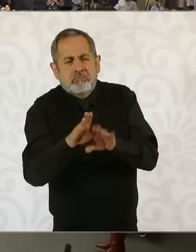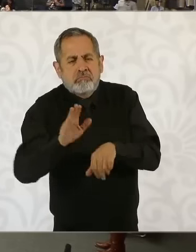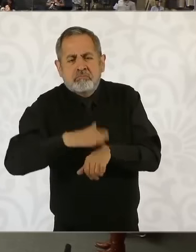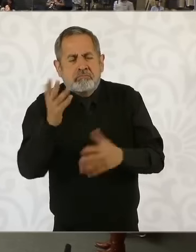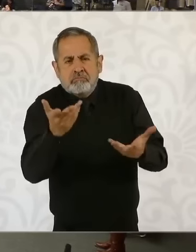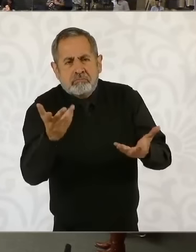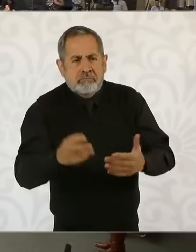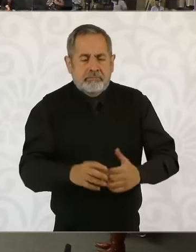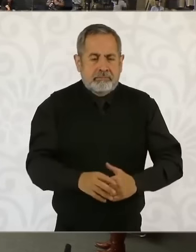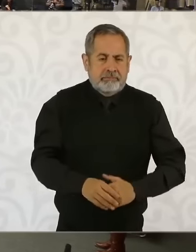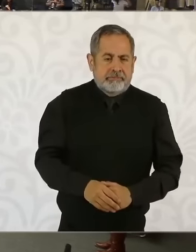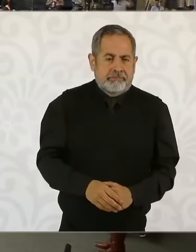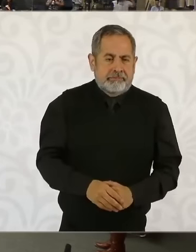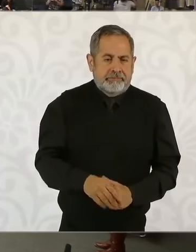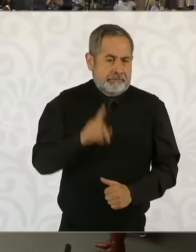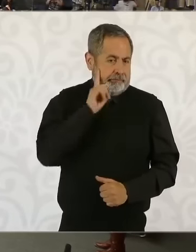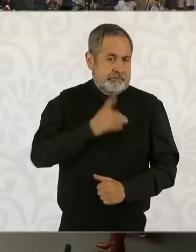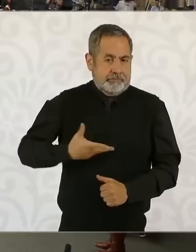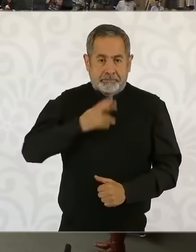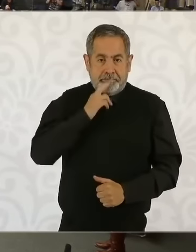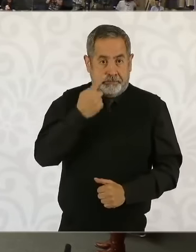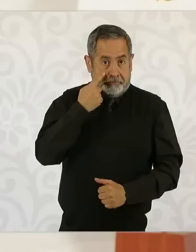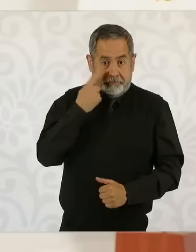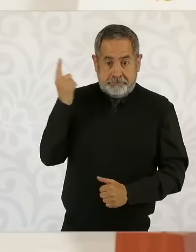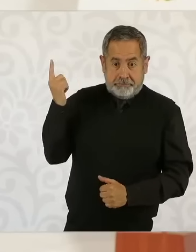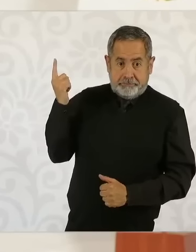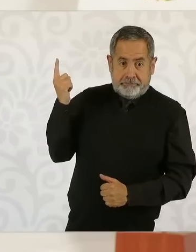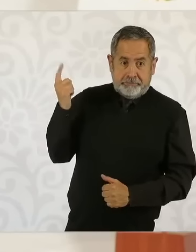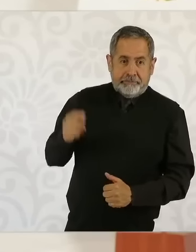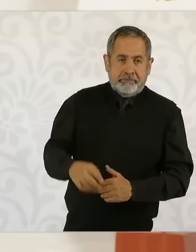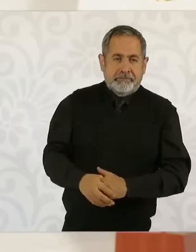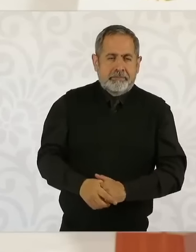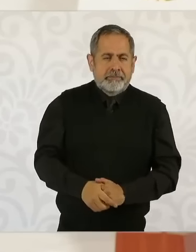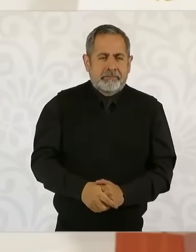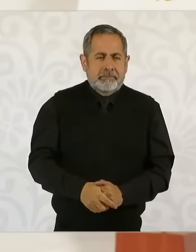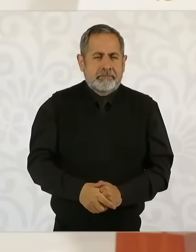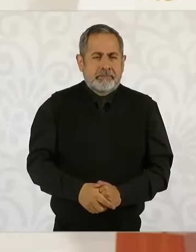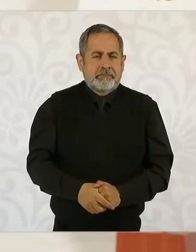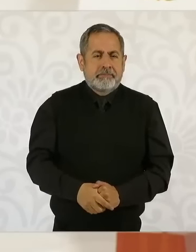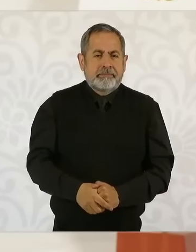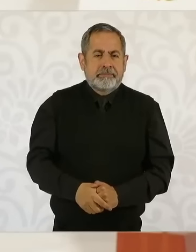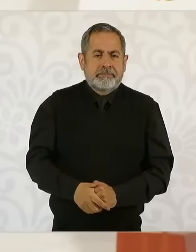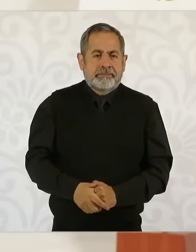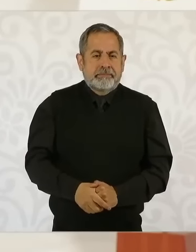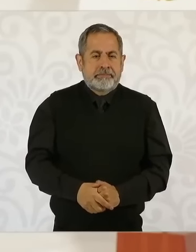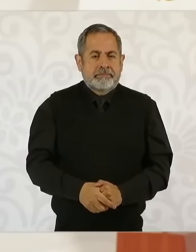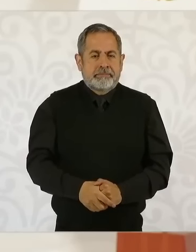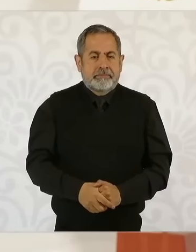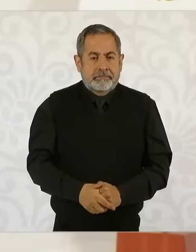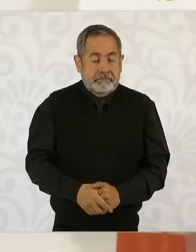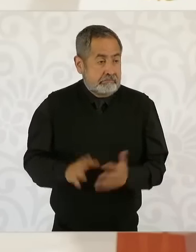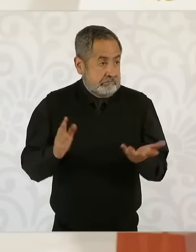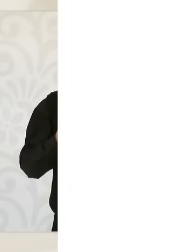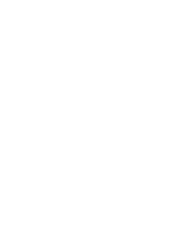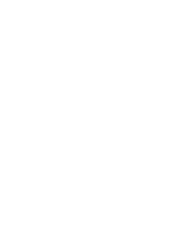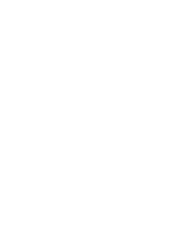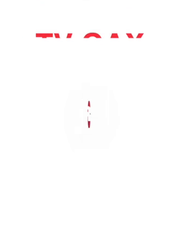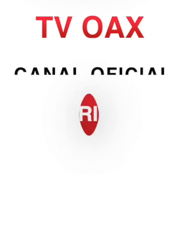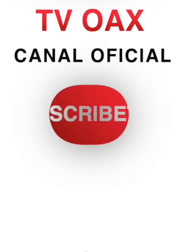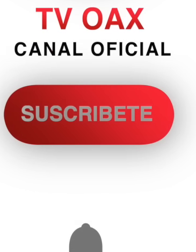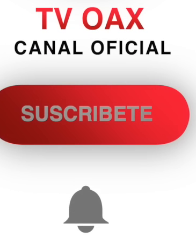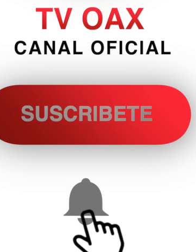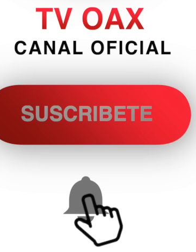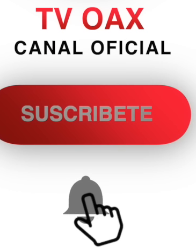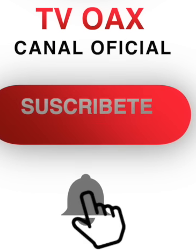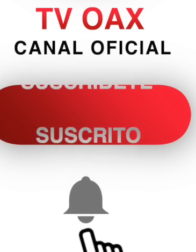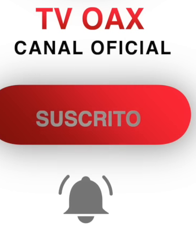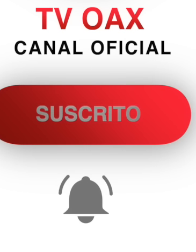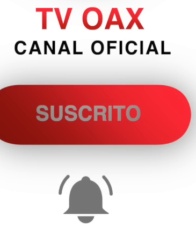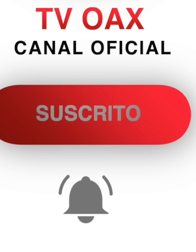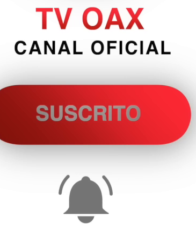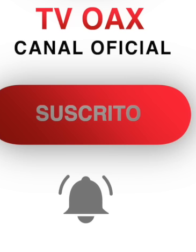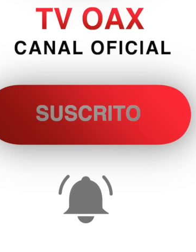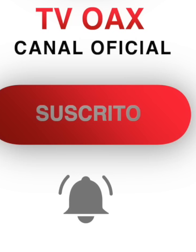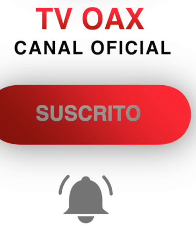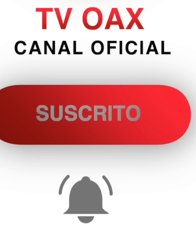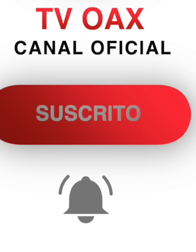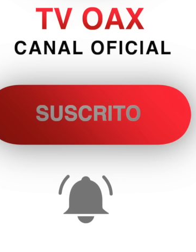miren ya ven que decían que no que no íbamos a crecer que estaba muy mal la